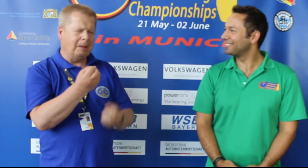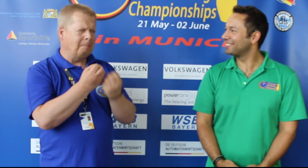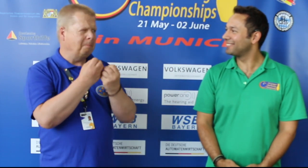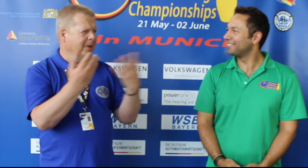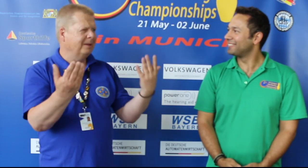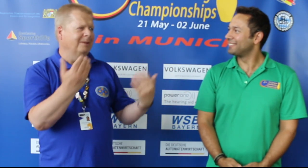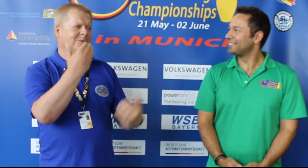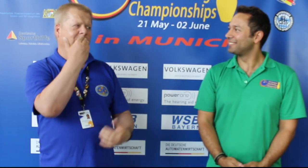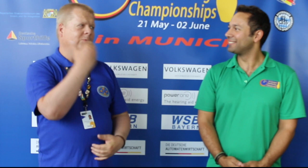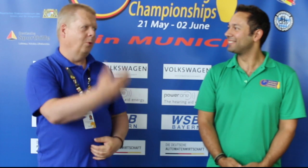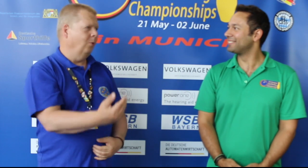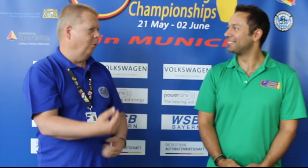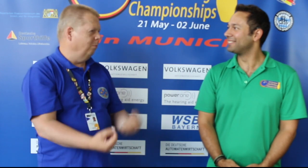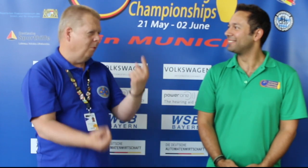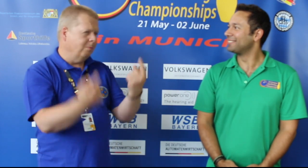Es gibt viele gute Spieler/innen.